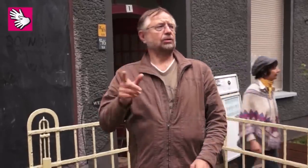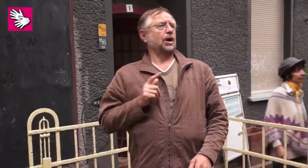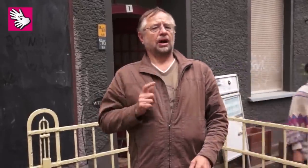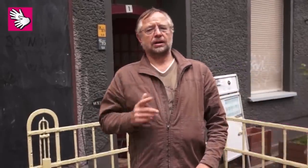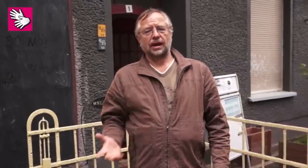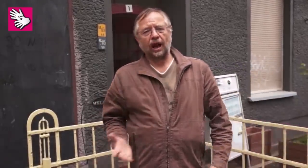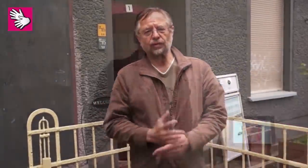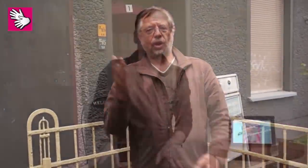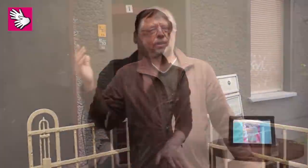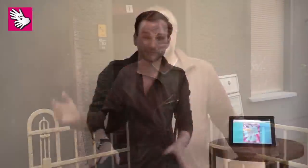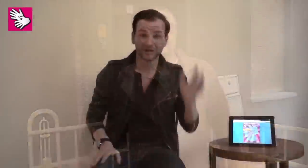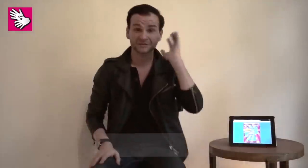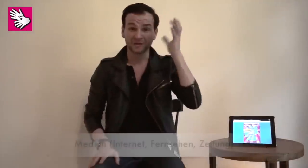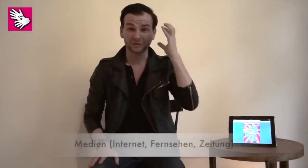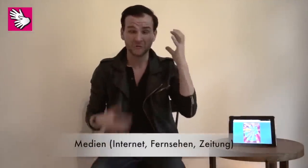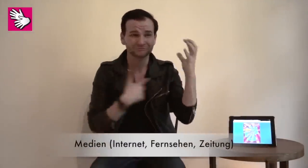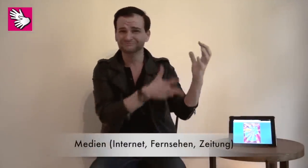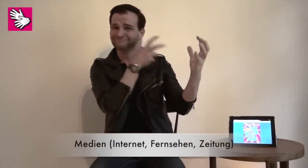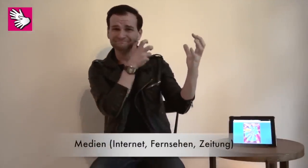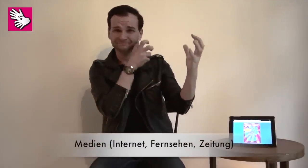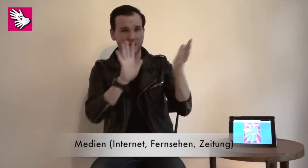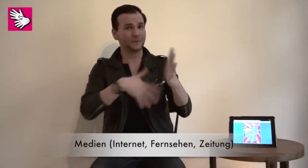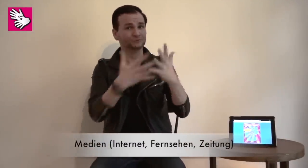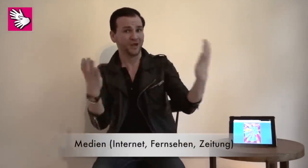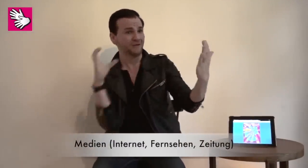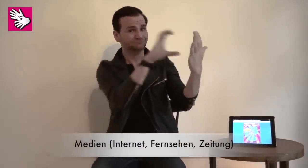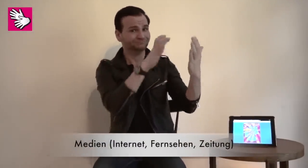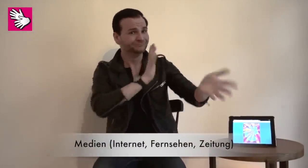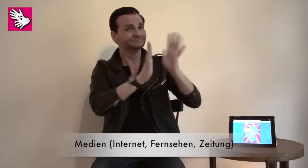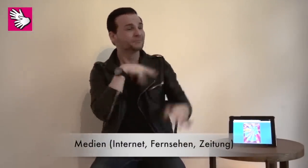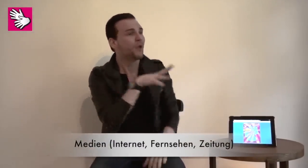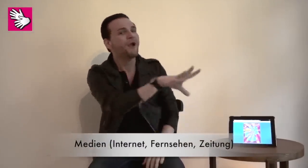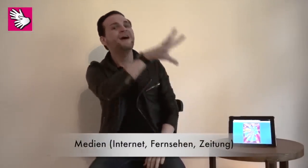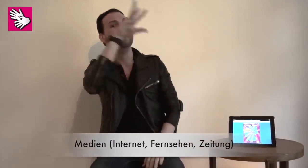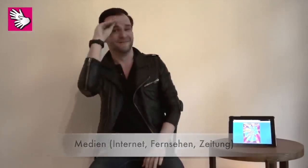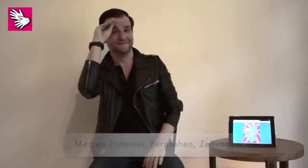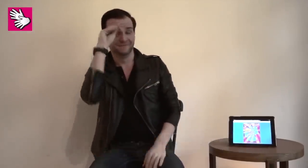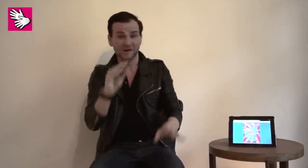Jetzt ist der Moment gekommen, wo man das ändern muß! Radio kann ich nicht hören. Also los mit Gebärdenspracheinblendungen und ich bekomme alles mit.